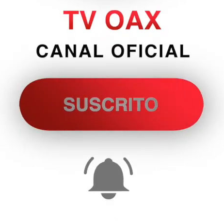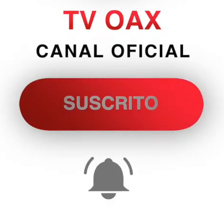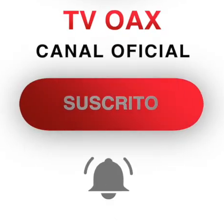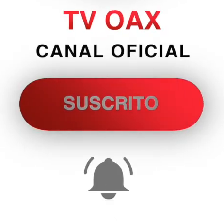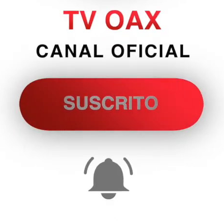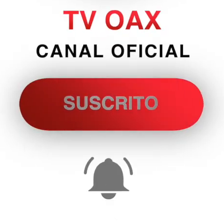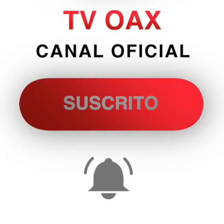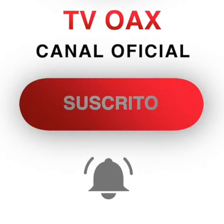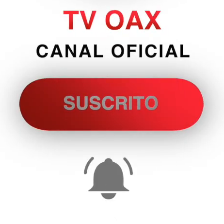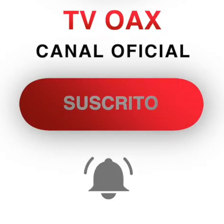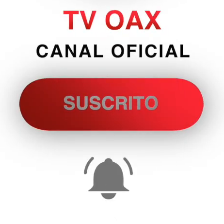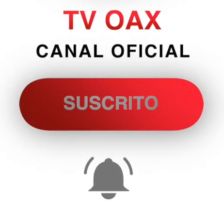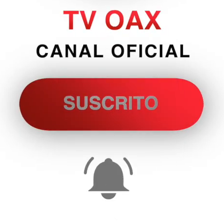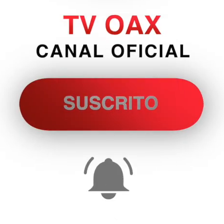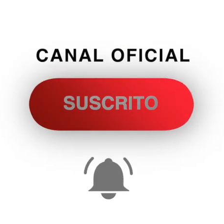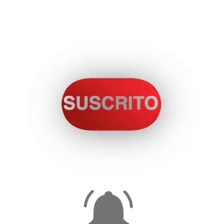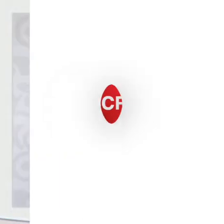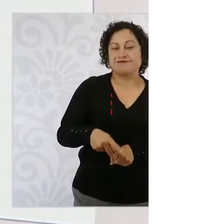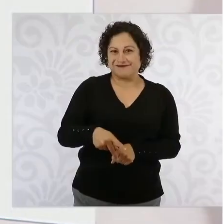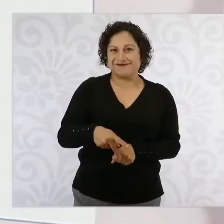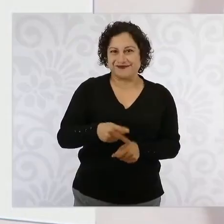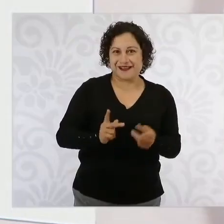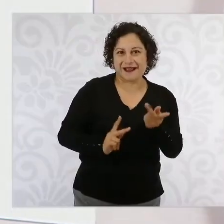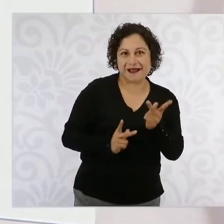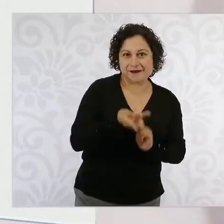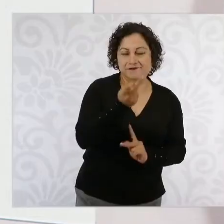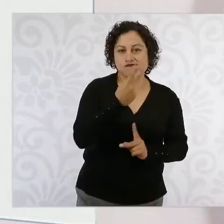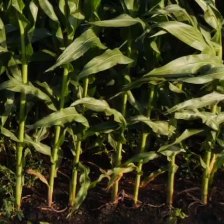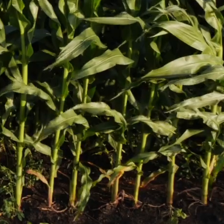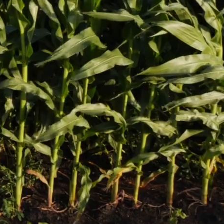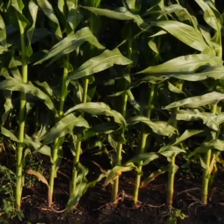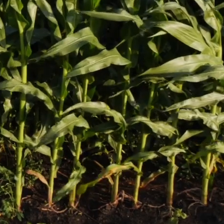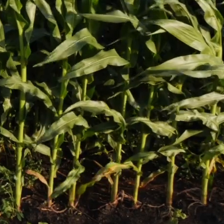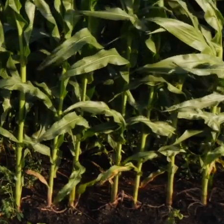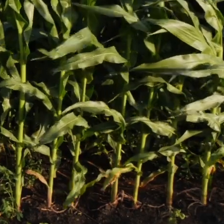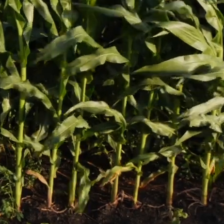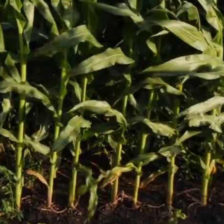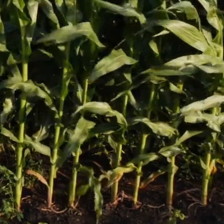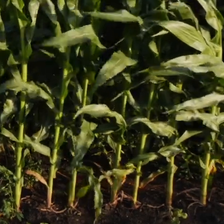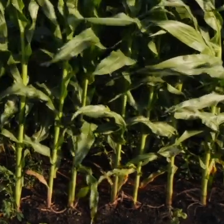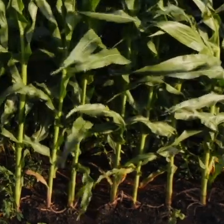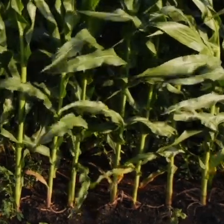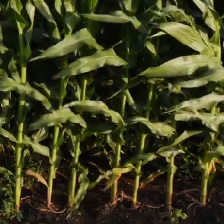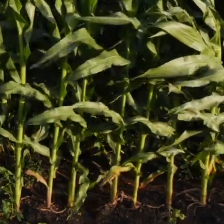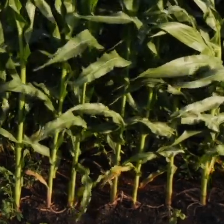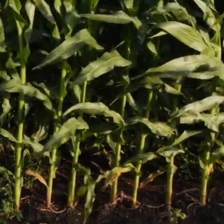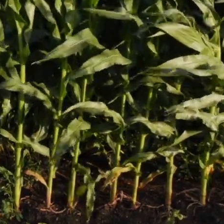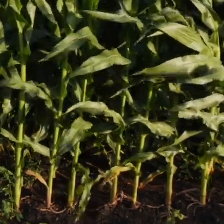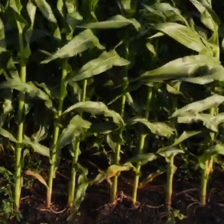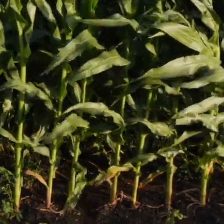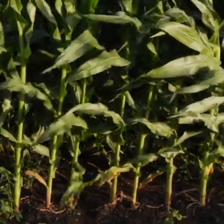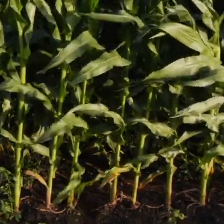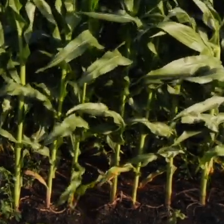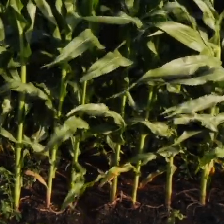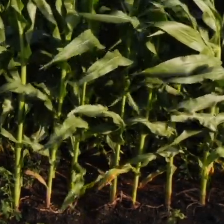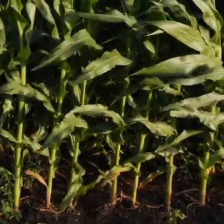genética pero también culturalmente porque México está ligado intrínseca